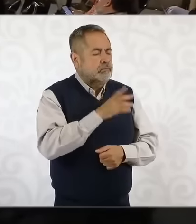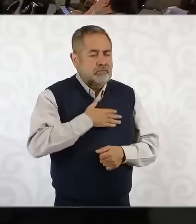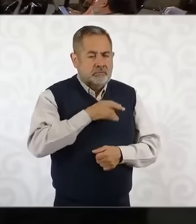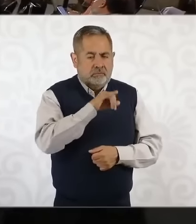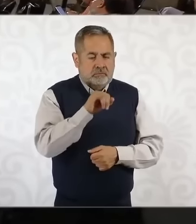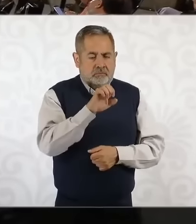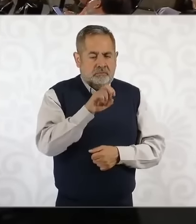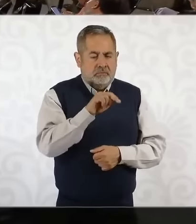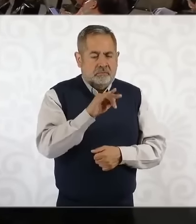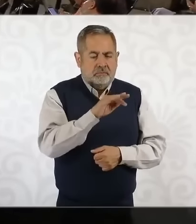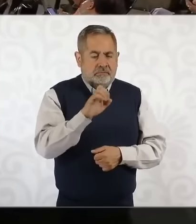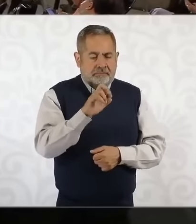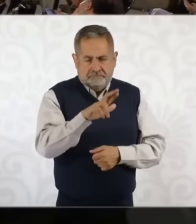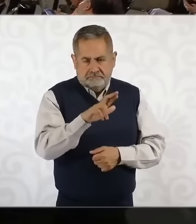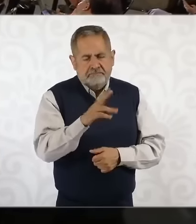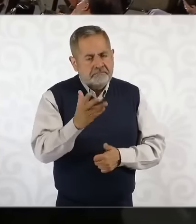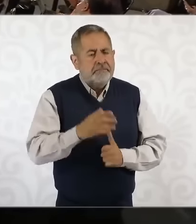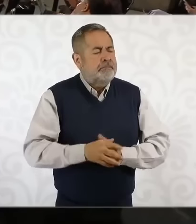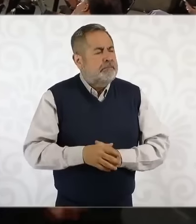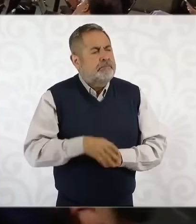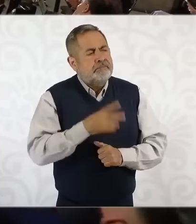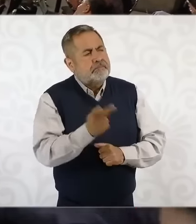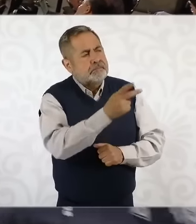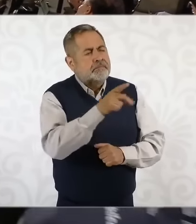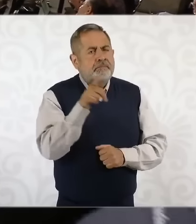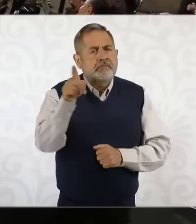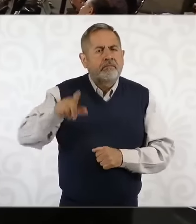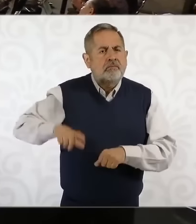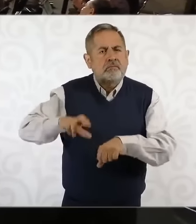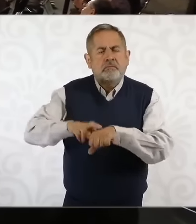de Grupo sin Línea. Eh, presidente, el gobernador Alfredo Ramírez Bedoya anunció la compra de 1000